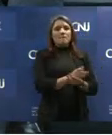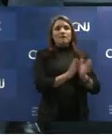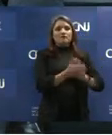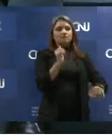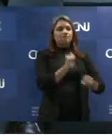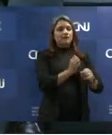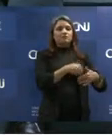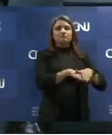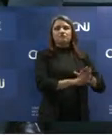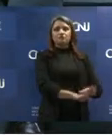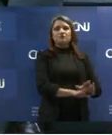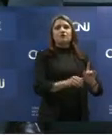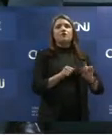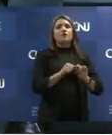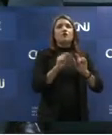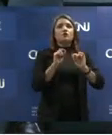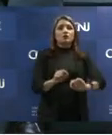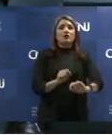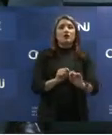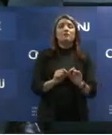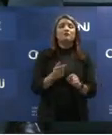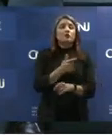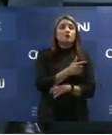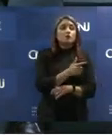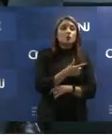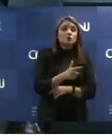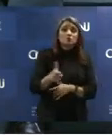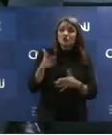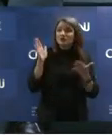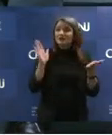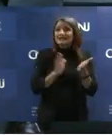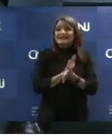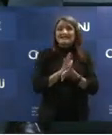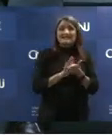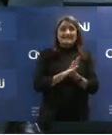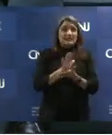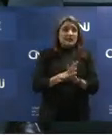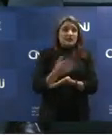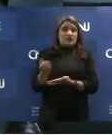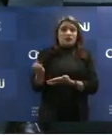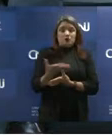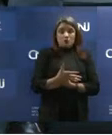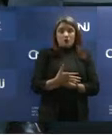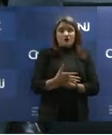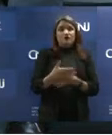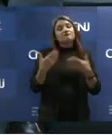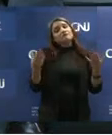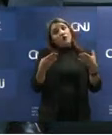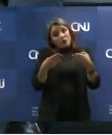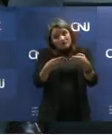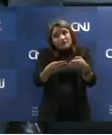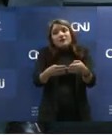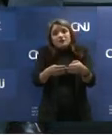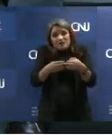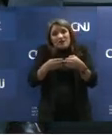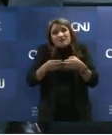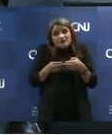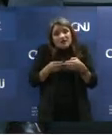sem que houvesse excelências nenhum fato novo. Data máxima vênia, inexiste justa causa para deflagração